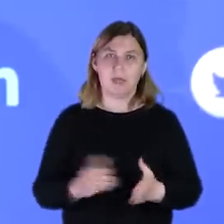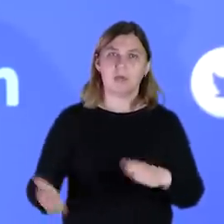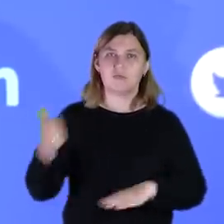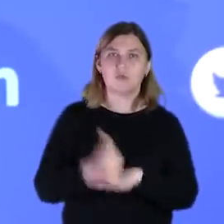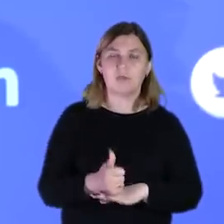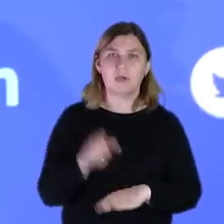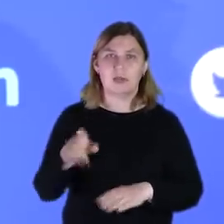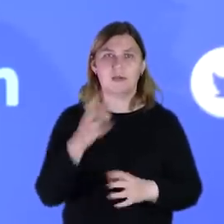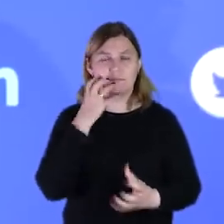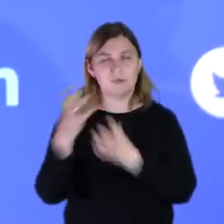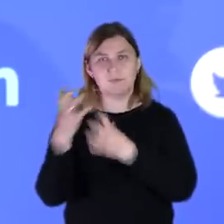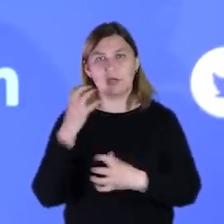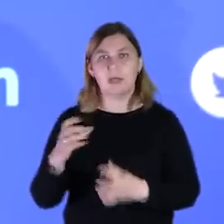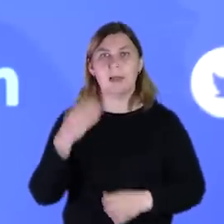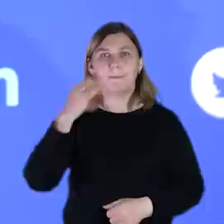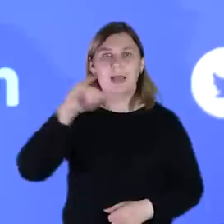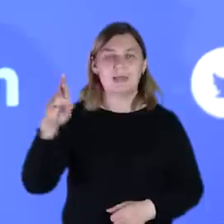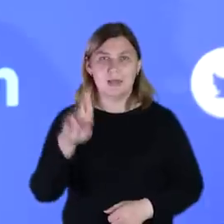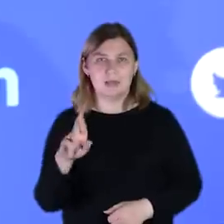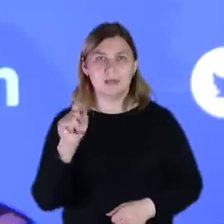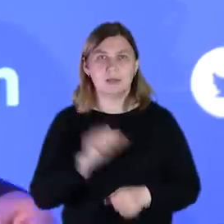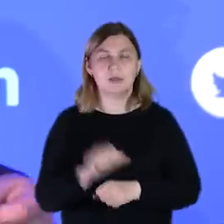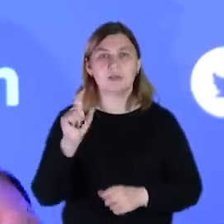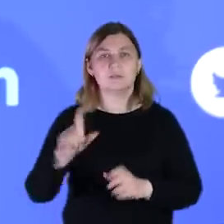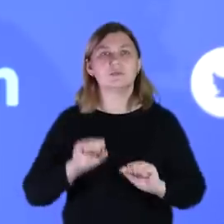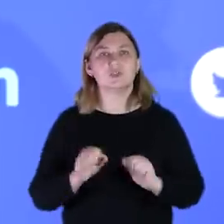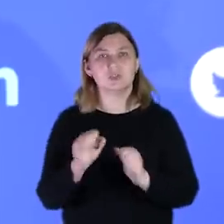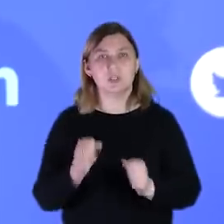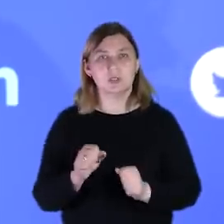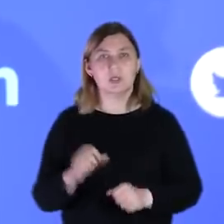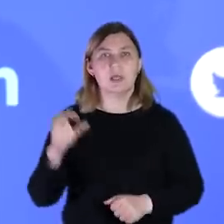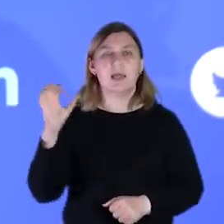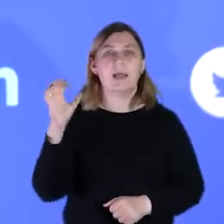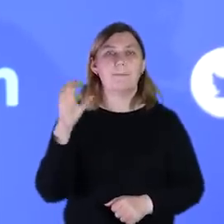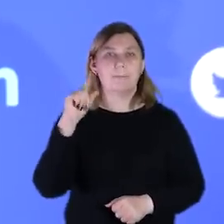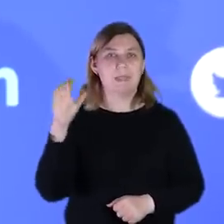ekspozytury wywiadu Stefana Mayera odnośnie właśnie działań Sergiusza Piaseckiego.